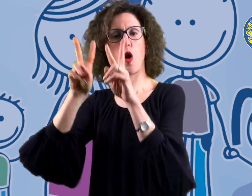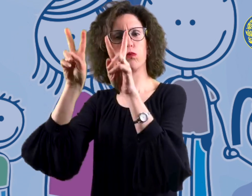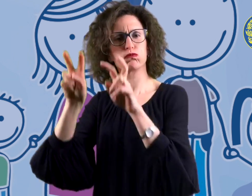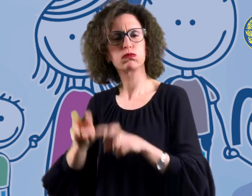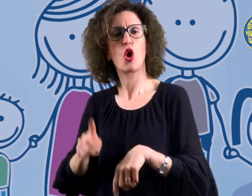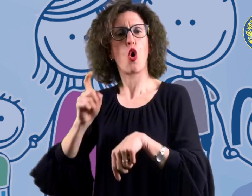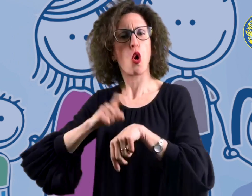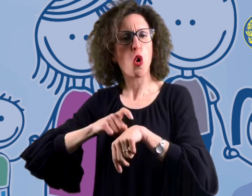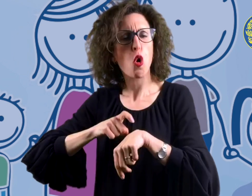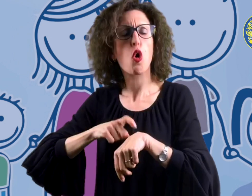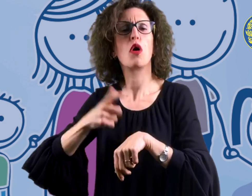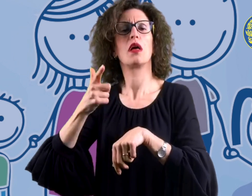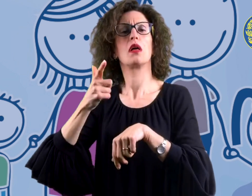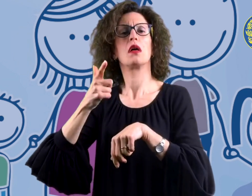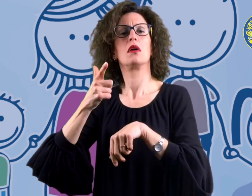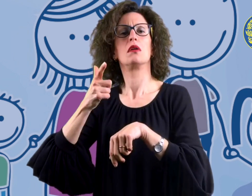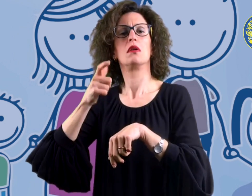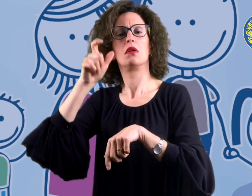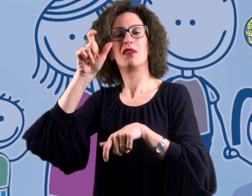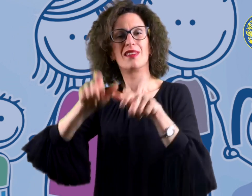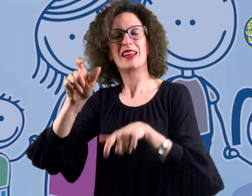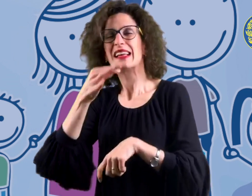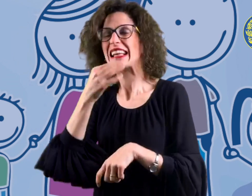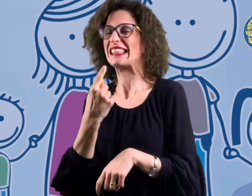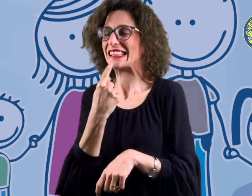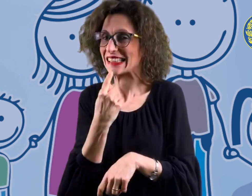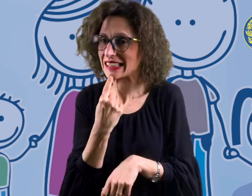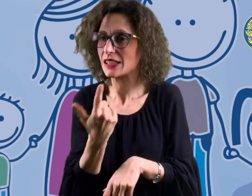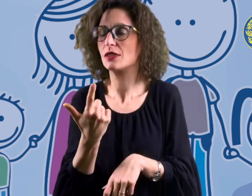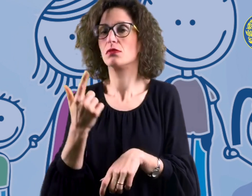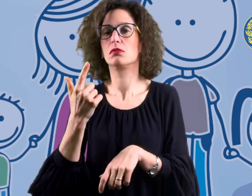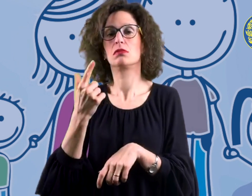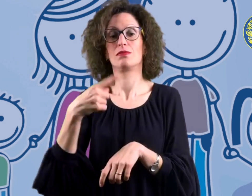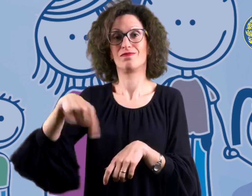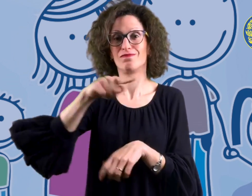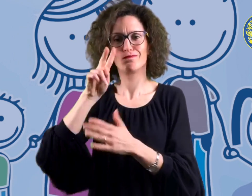nomi dei relatori. Dopo aver letto il programma potete iscrivervi